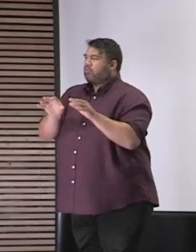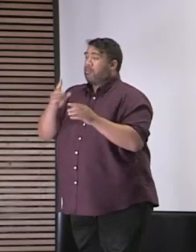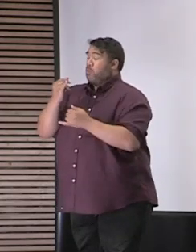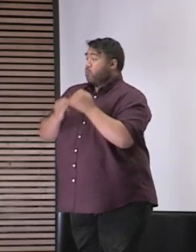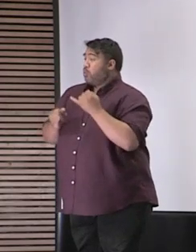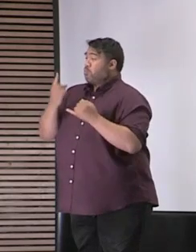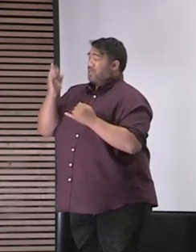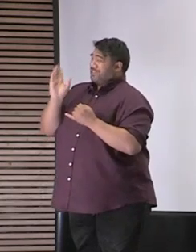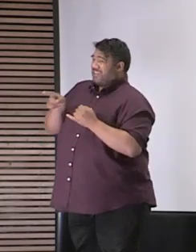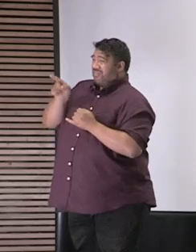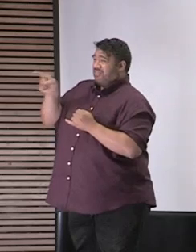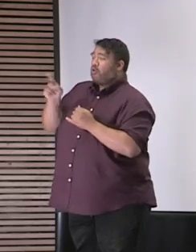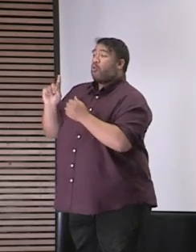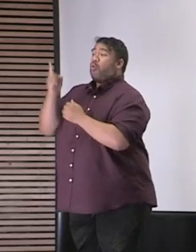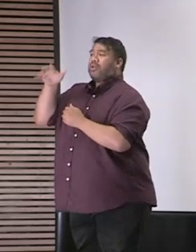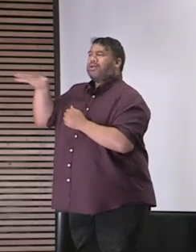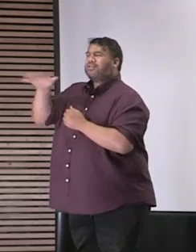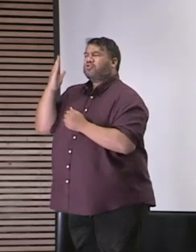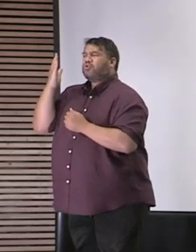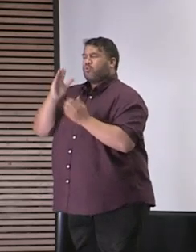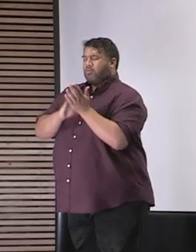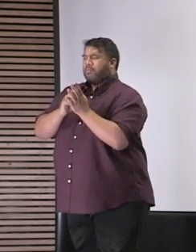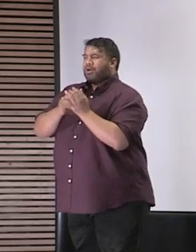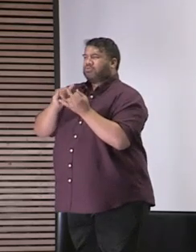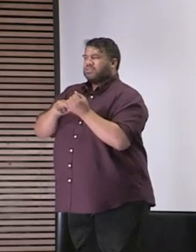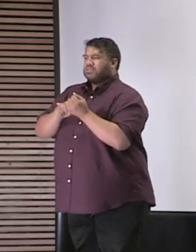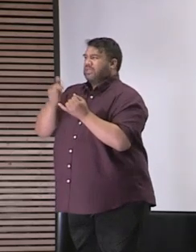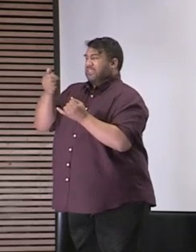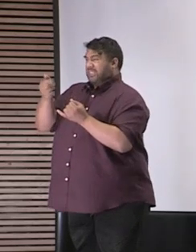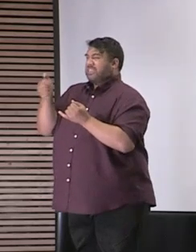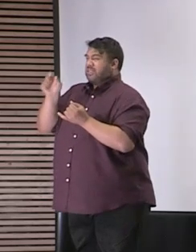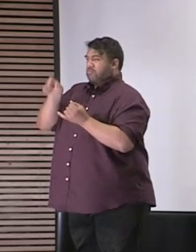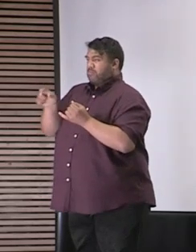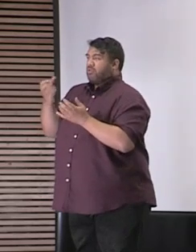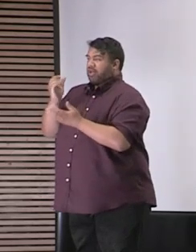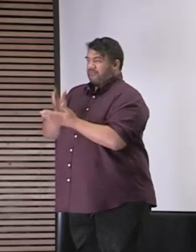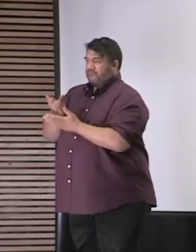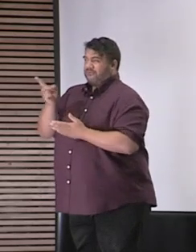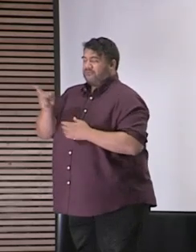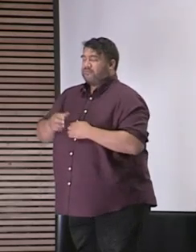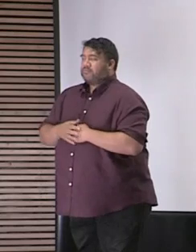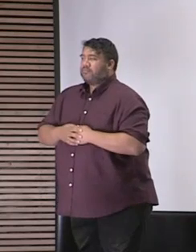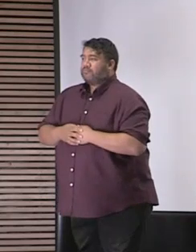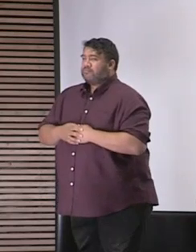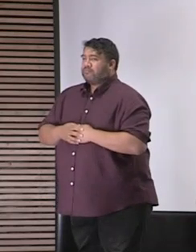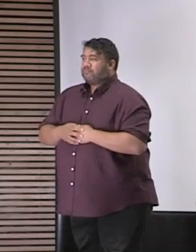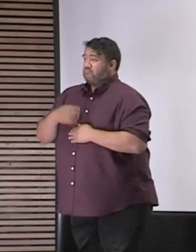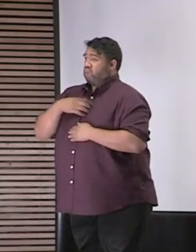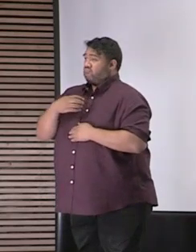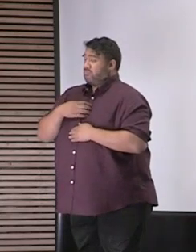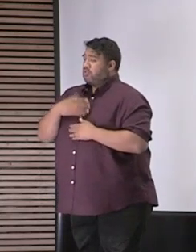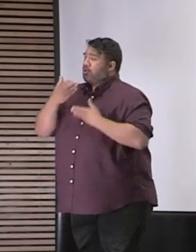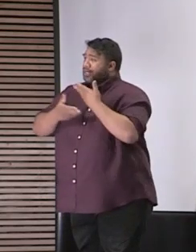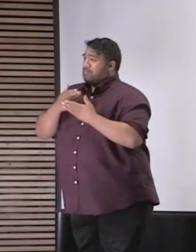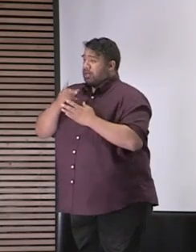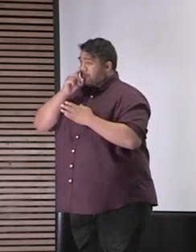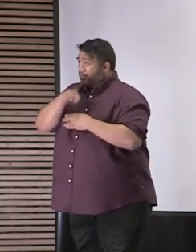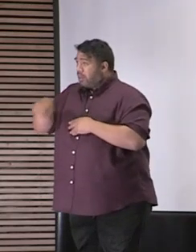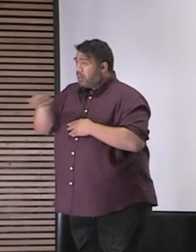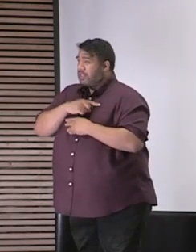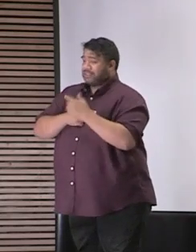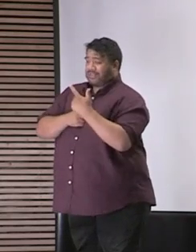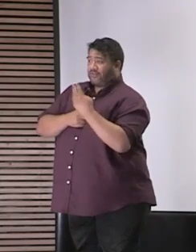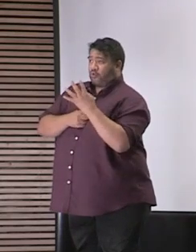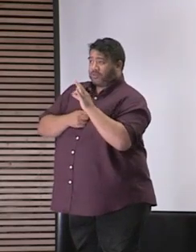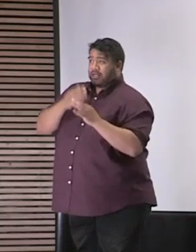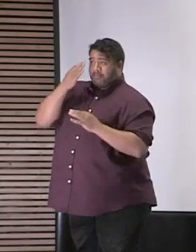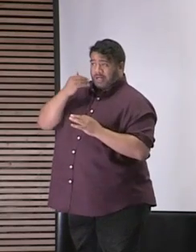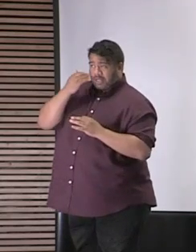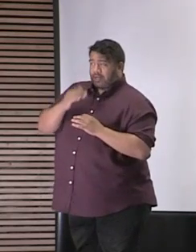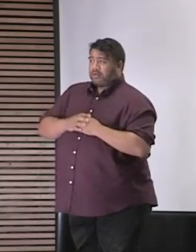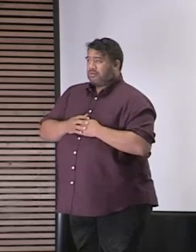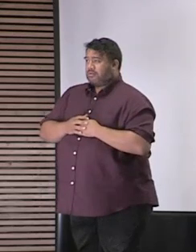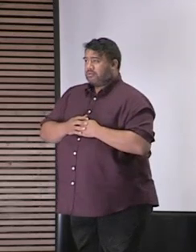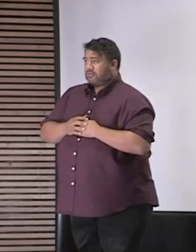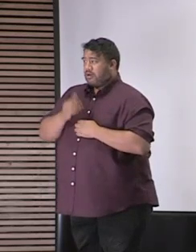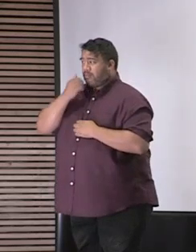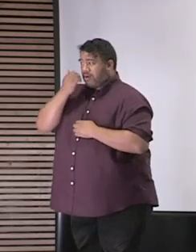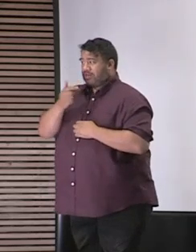uno. La boda en Bluff tiene 58,